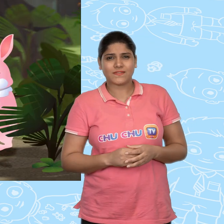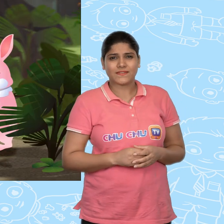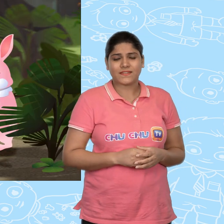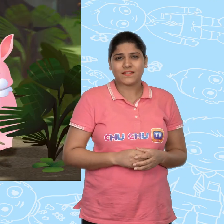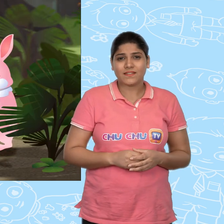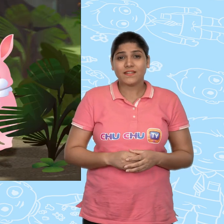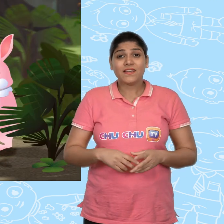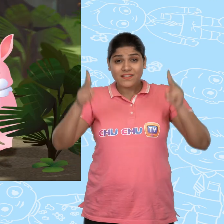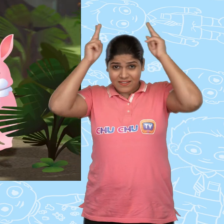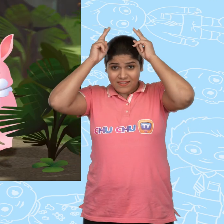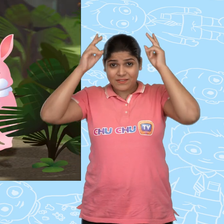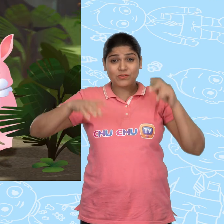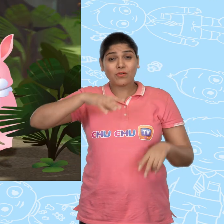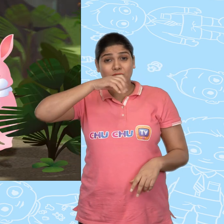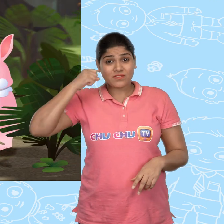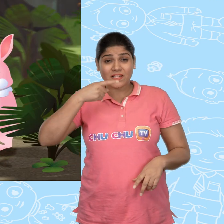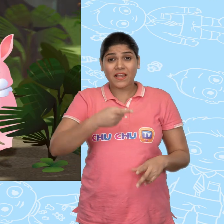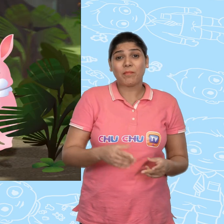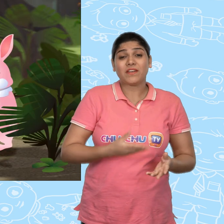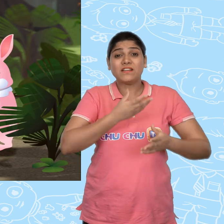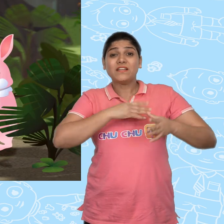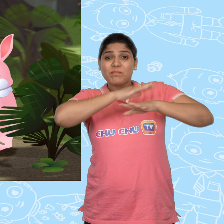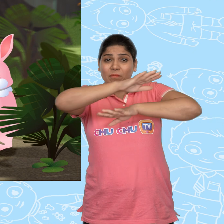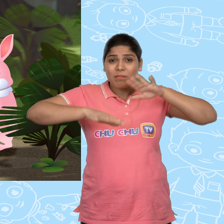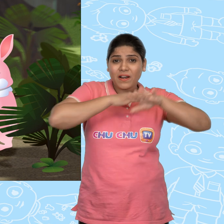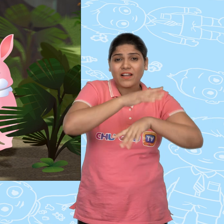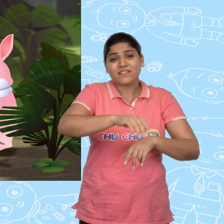खरगोश ने अपनी योजना दुसरे खरगोशों को भी सुनायी।